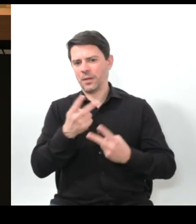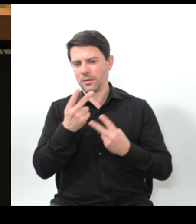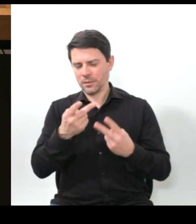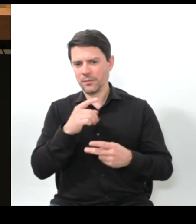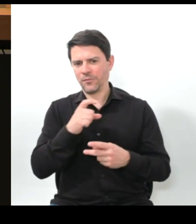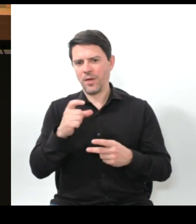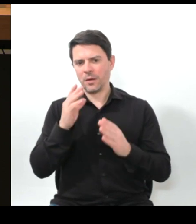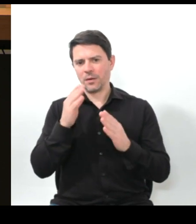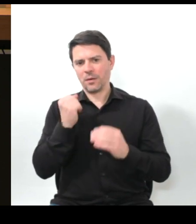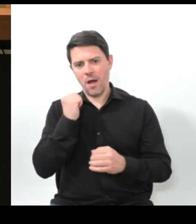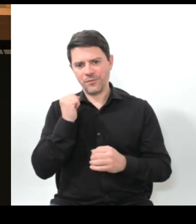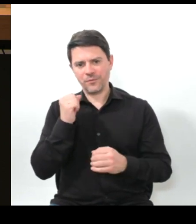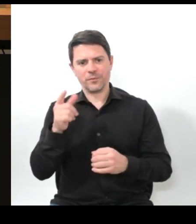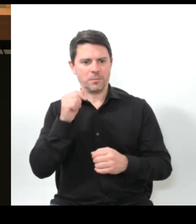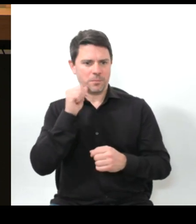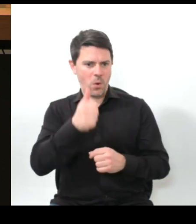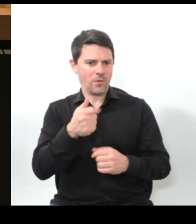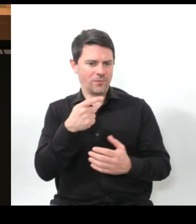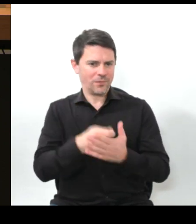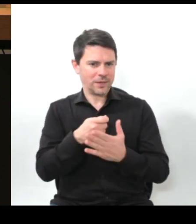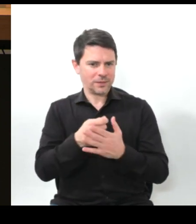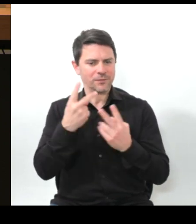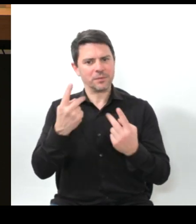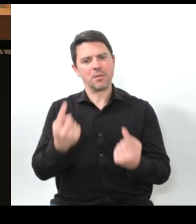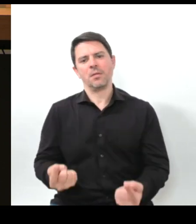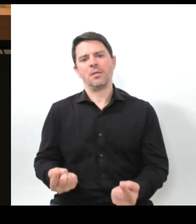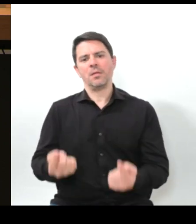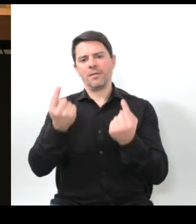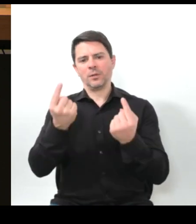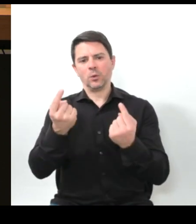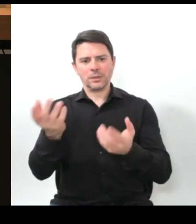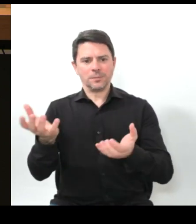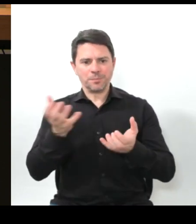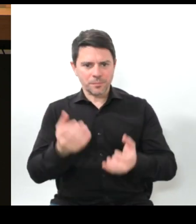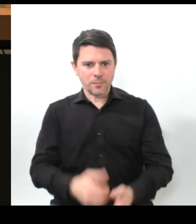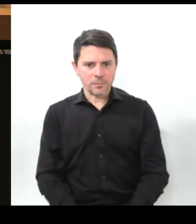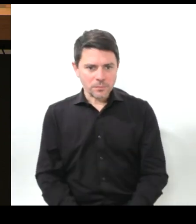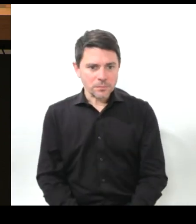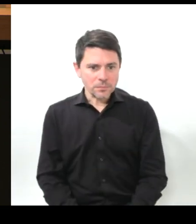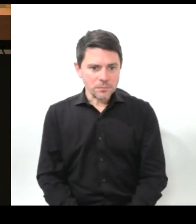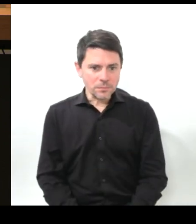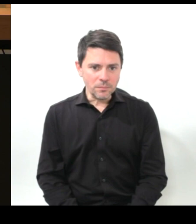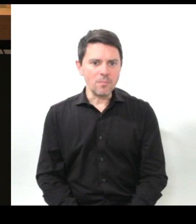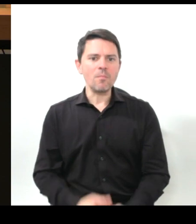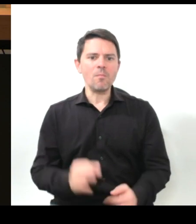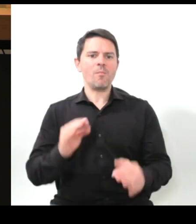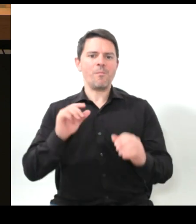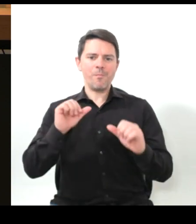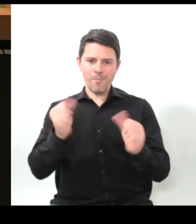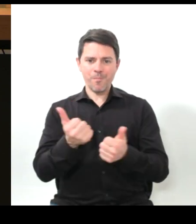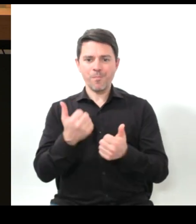Schulgeländes mehr junge Menschen sagen, ja, unter diesen Umständen erfülle ich mir den Wunsch eine therapeutische